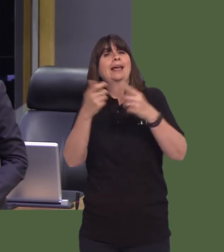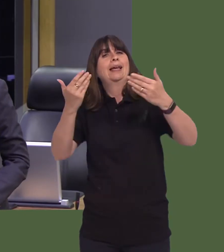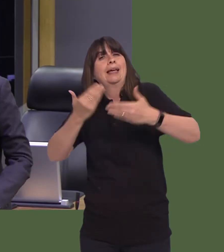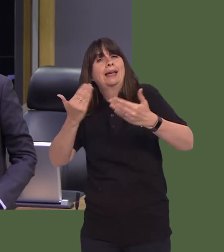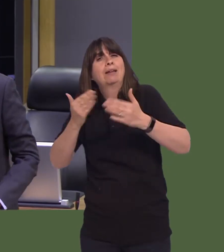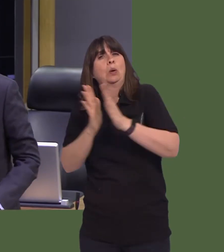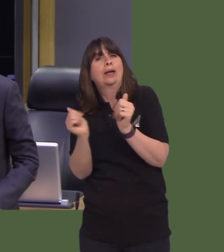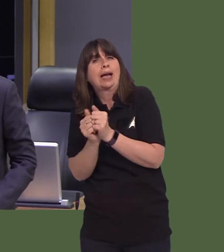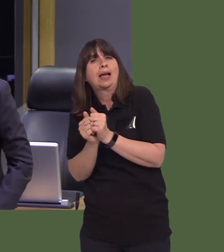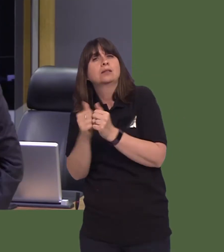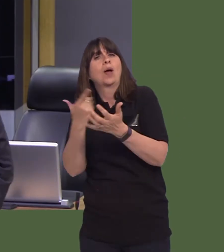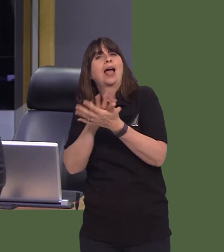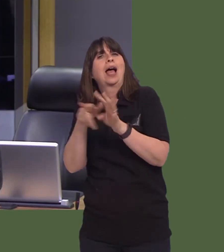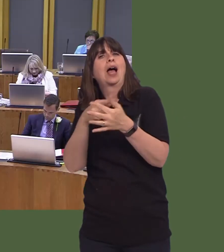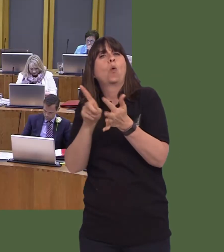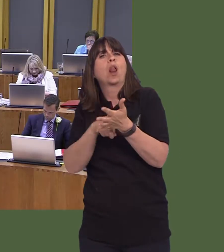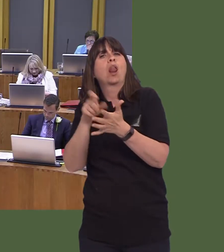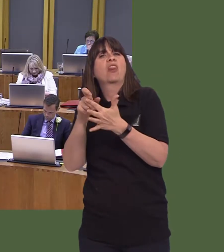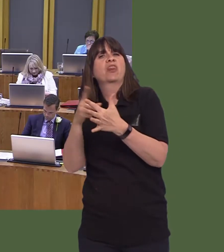OAQ52153 Carwyn Jones AM: Rwyín disgwyl i Fwrdd Iechyd